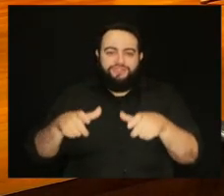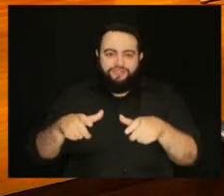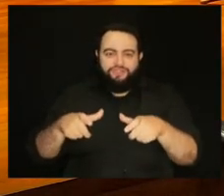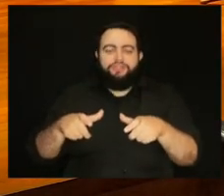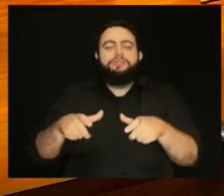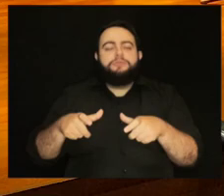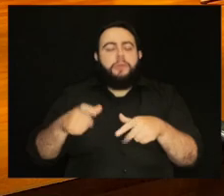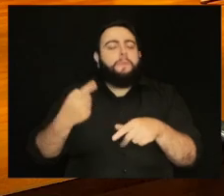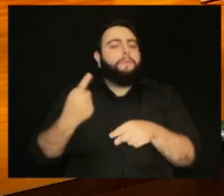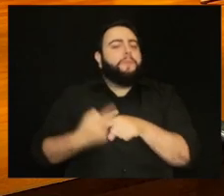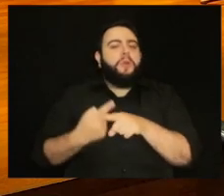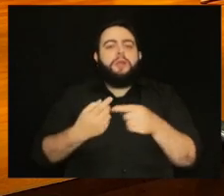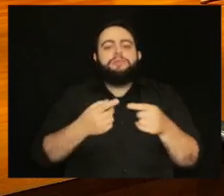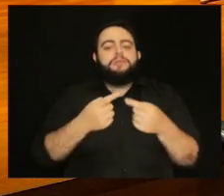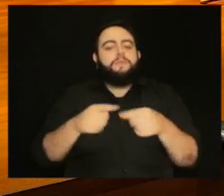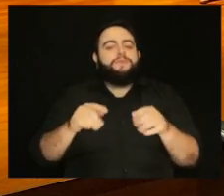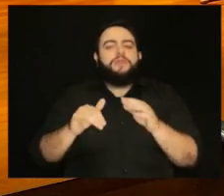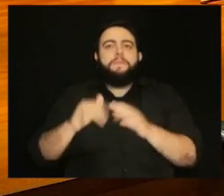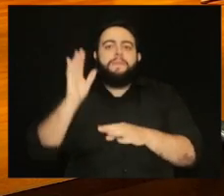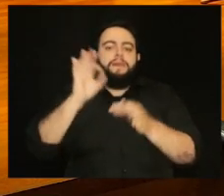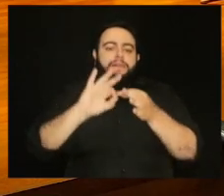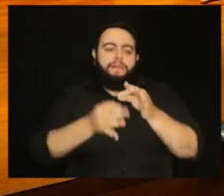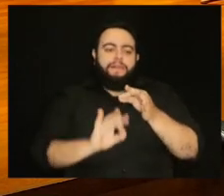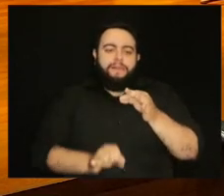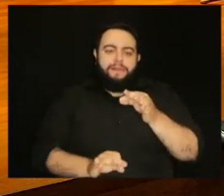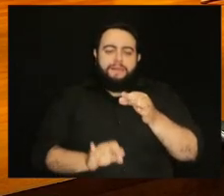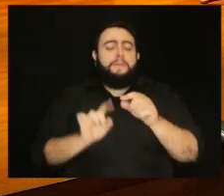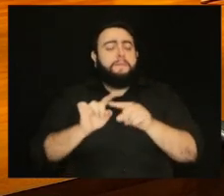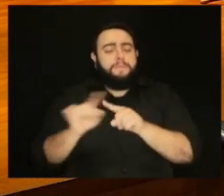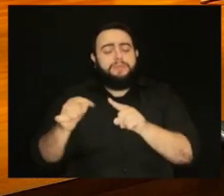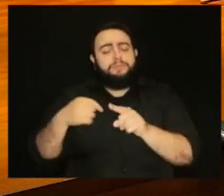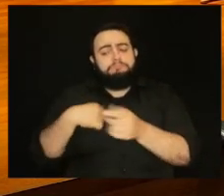em geral eram muito maior do que 3 minutos, só que quando se começou a gravar disco só cabia